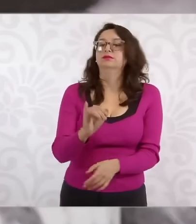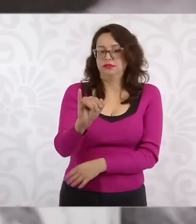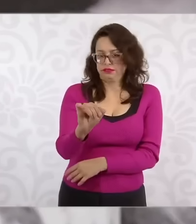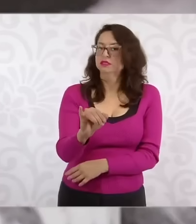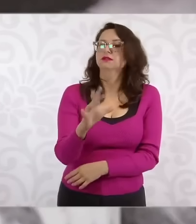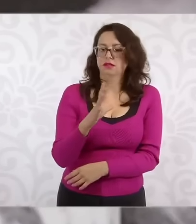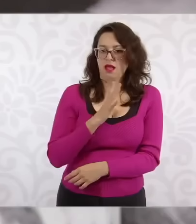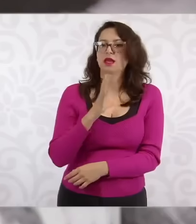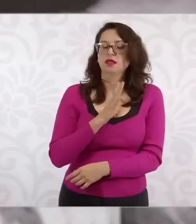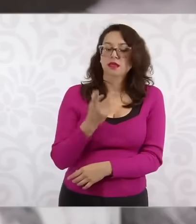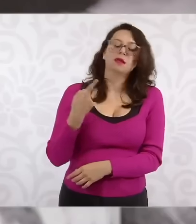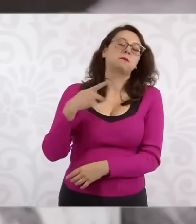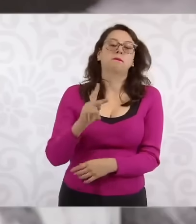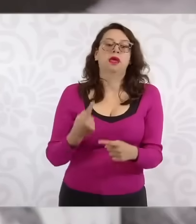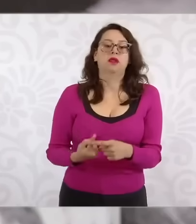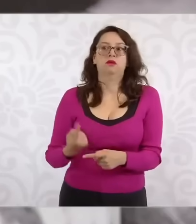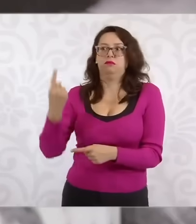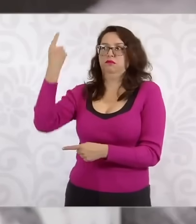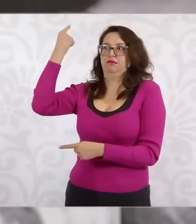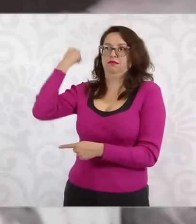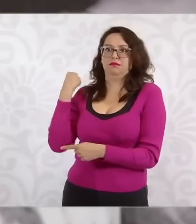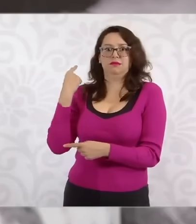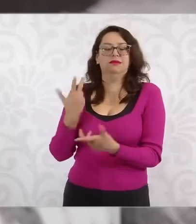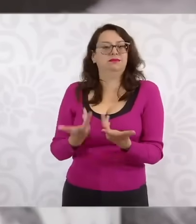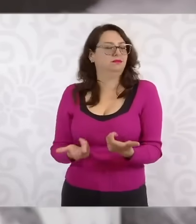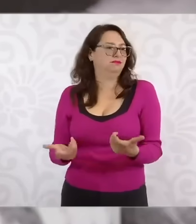de la administración, que había un convoy de camionetas o varios convoys de camionetas